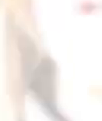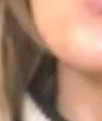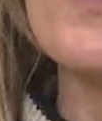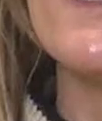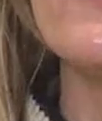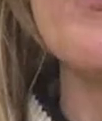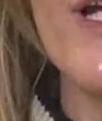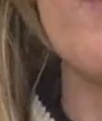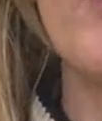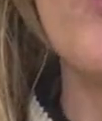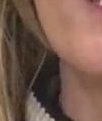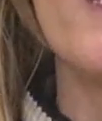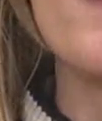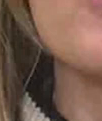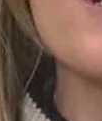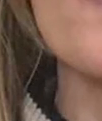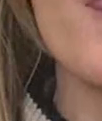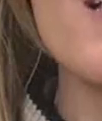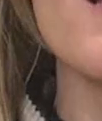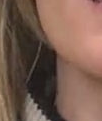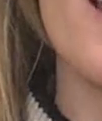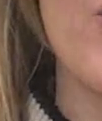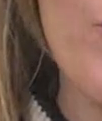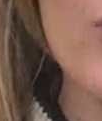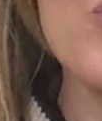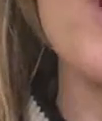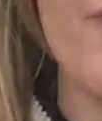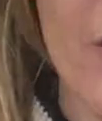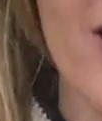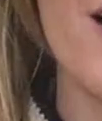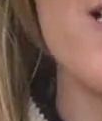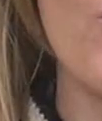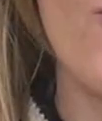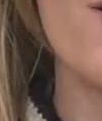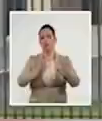Il a par exemple suspendu les investissements français dans les aéroports et les chemins de fer de Cuba,